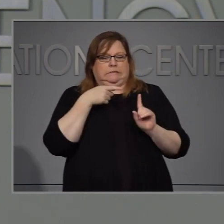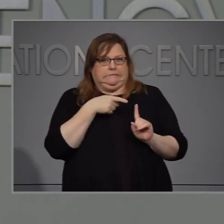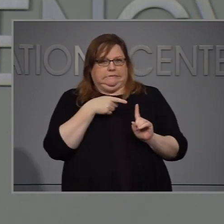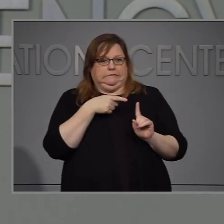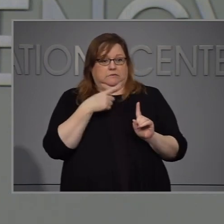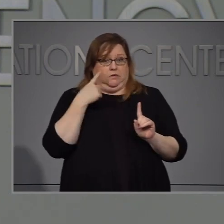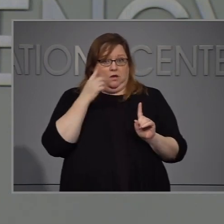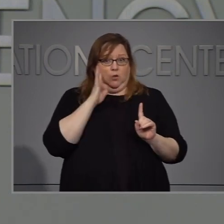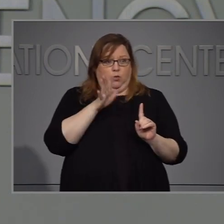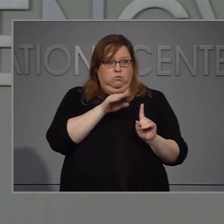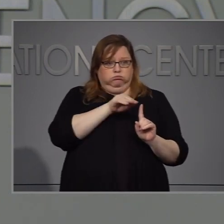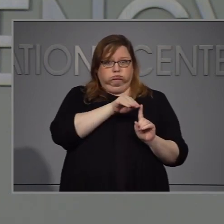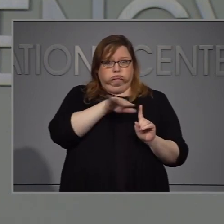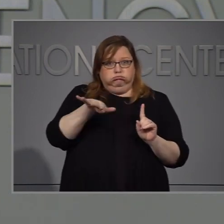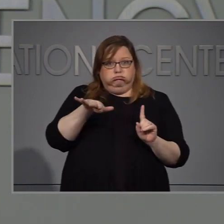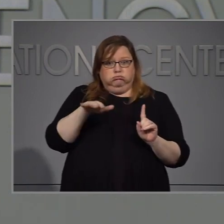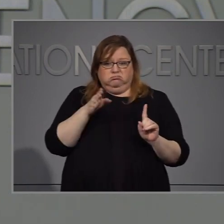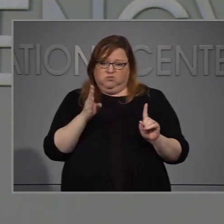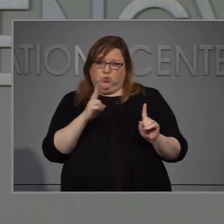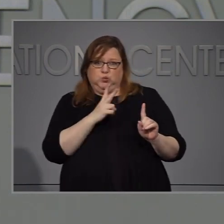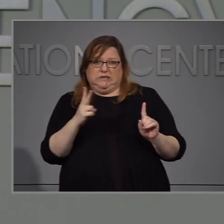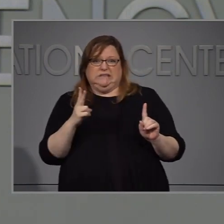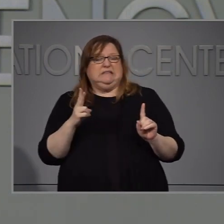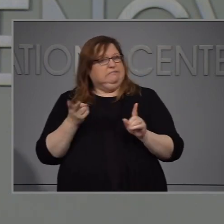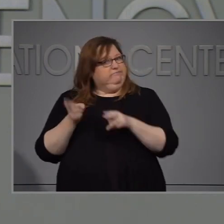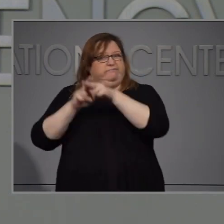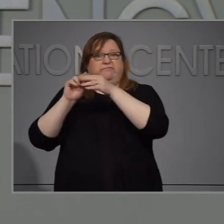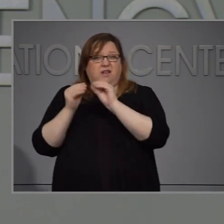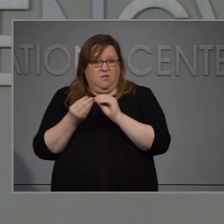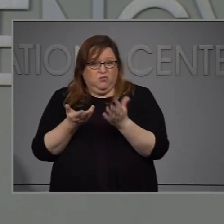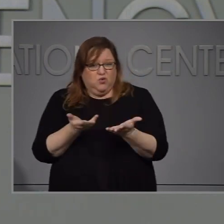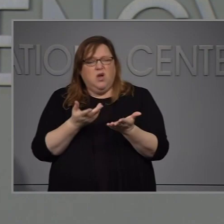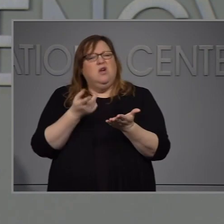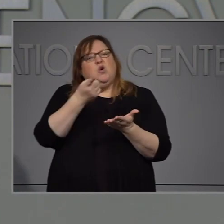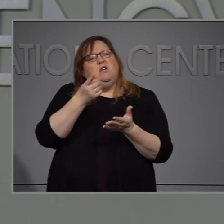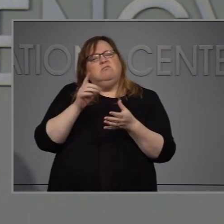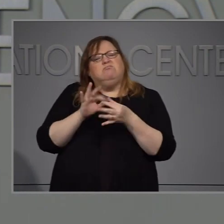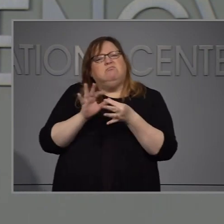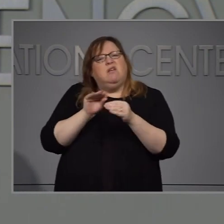jóvenes que van a estar saliendo dado que lo han hecho anteriormente respuesta,